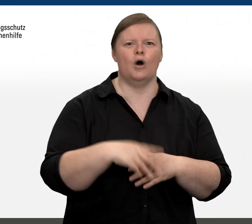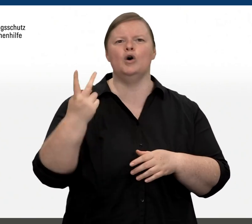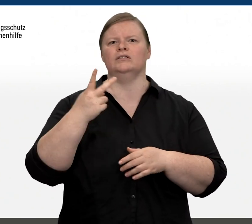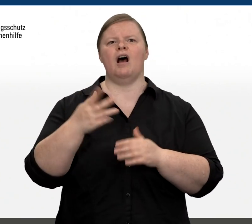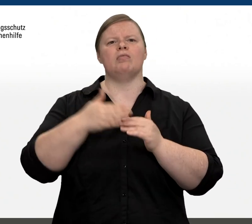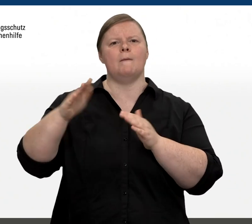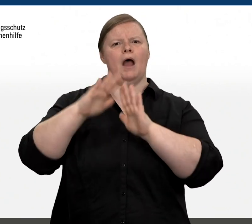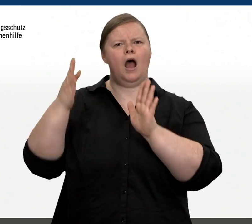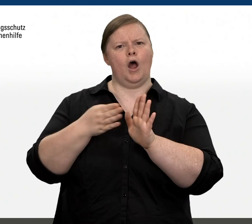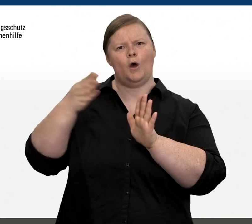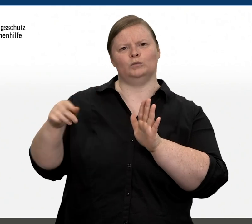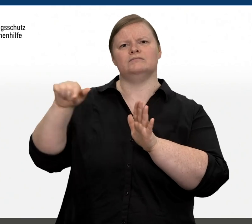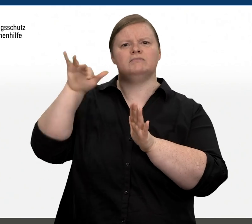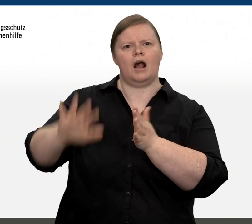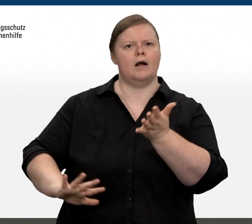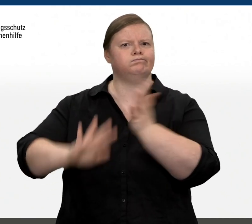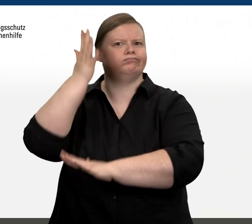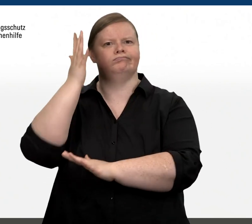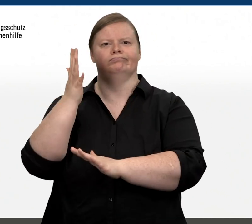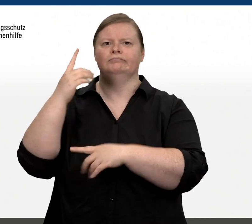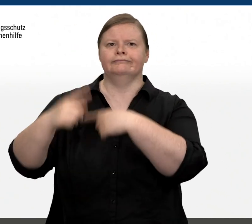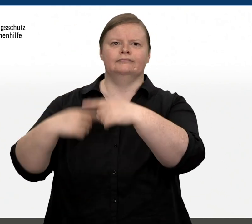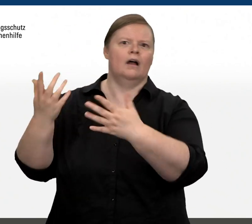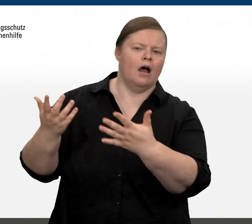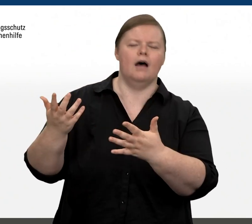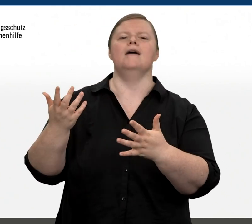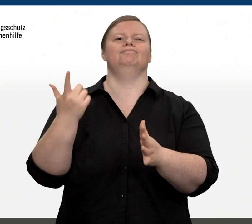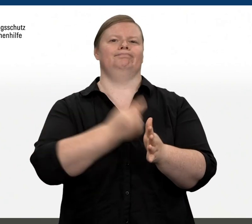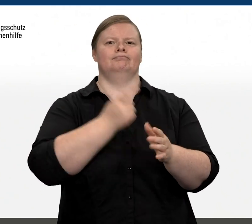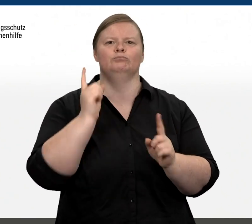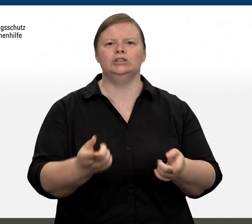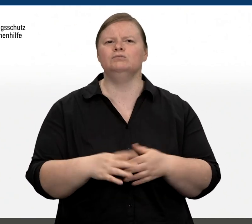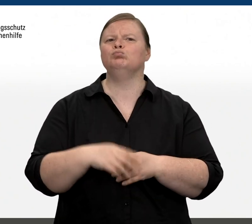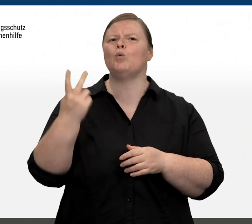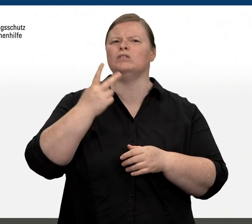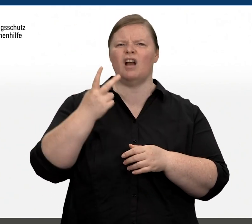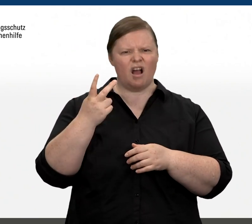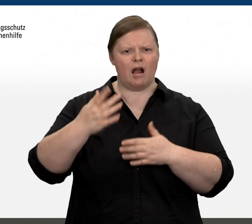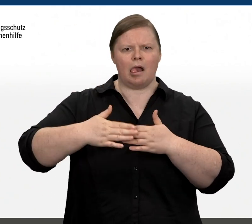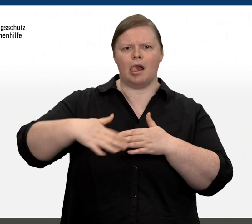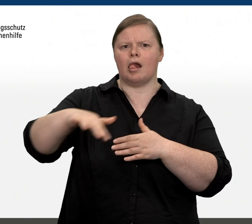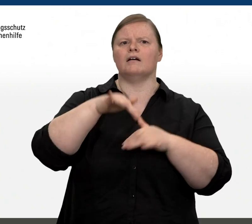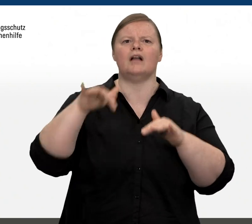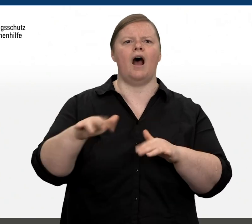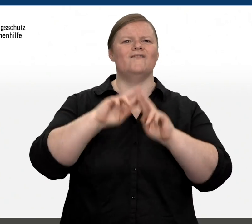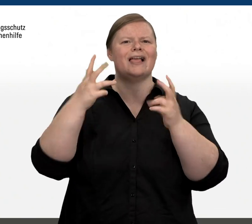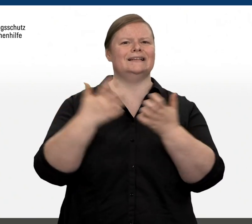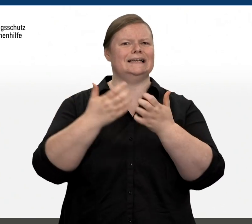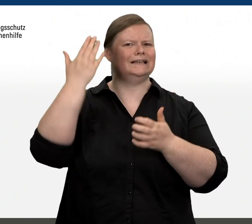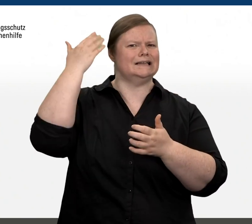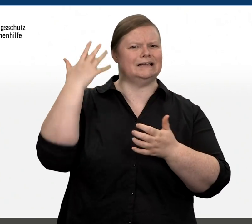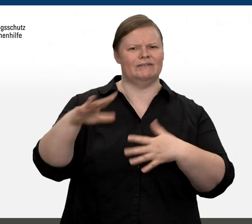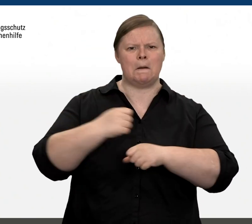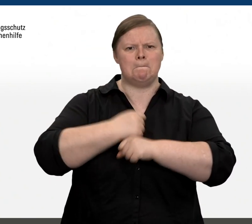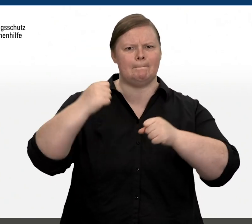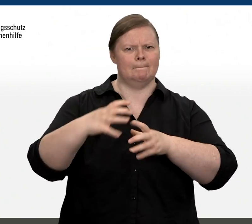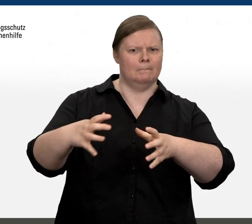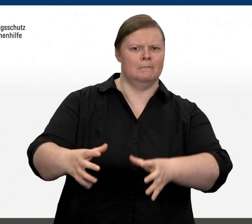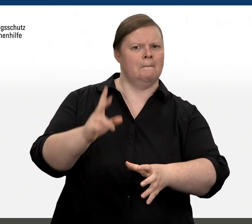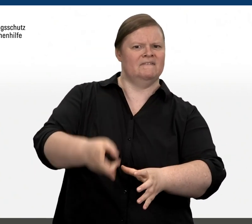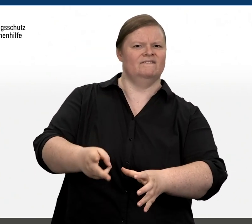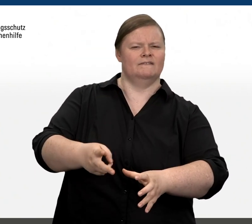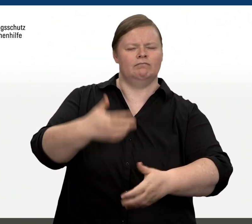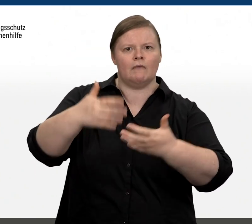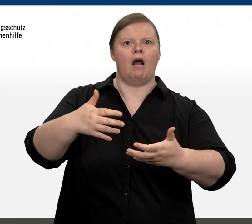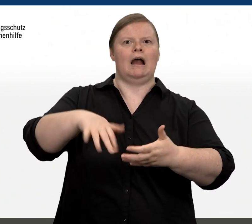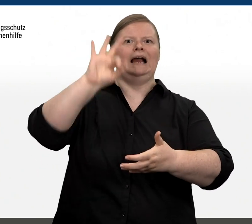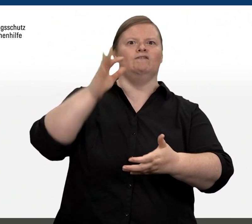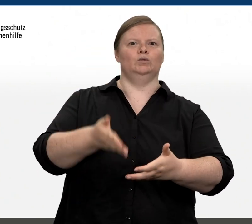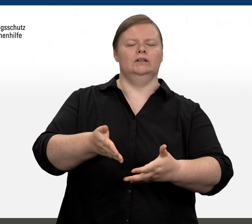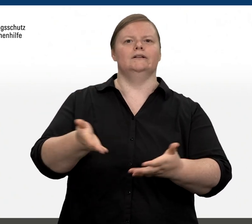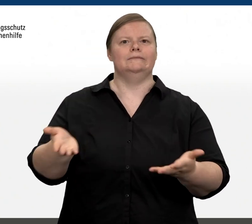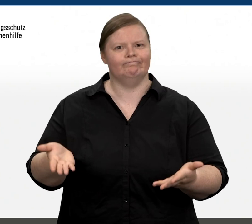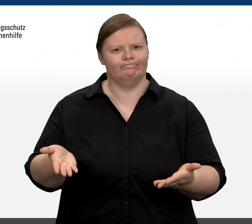ein Brand im Nachbarhaus, der Fund von Weltkriegsmunition.